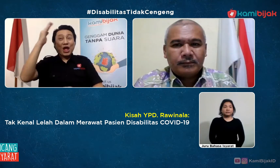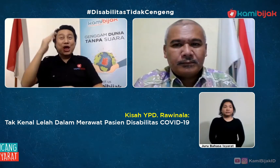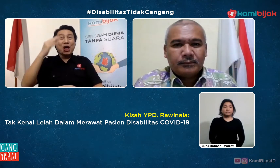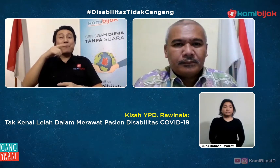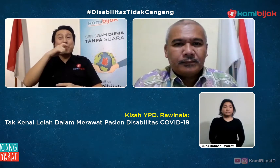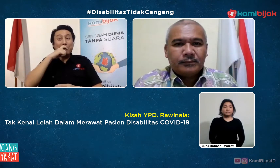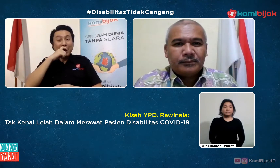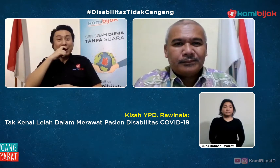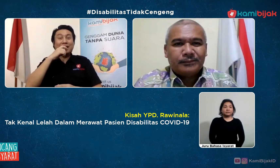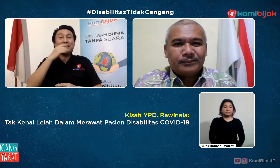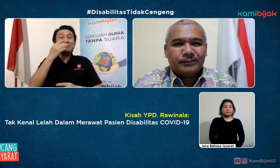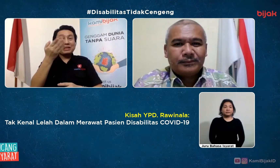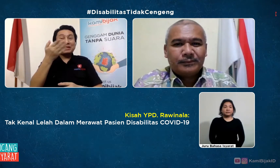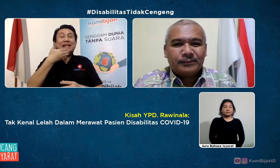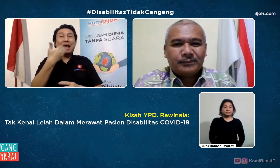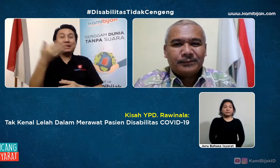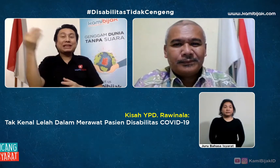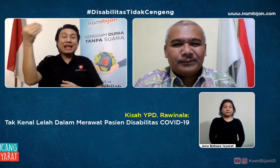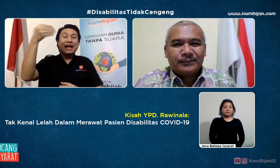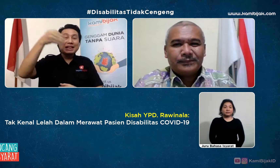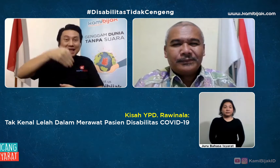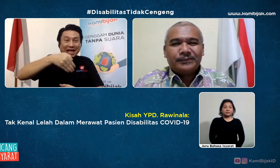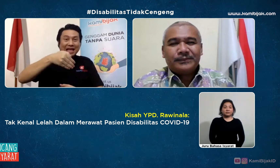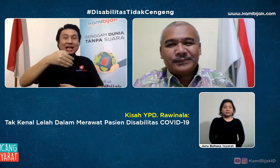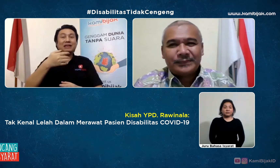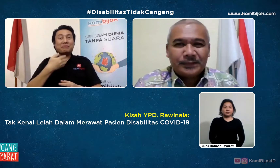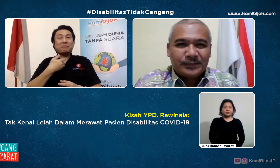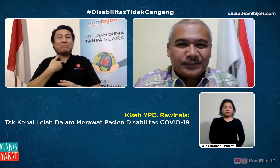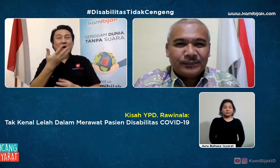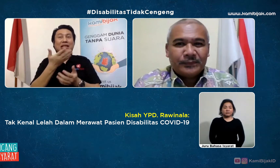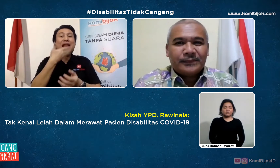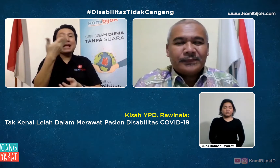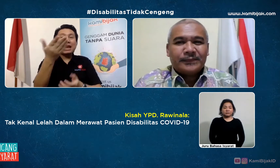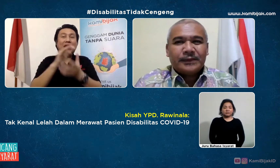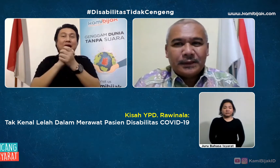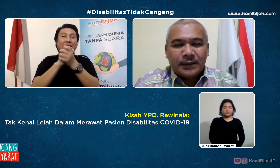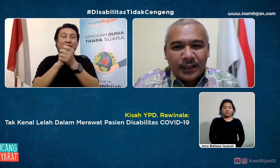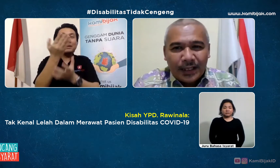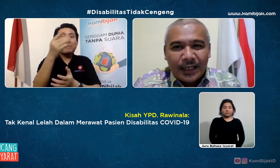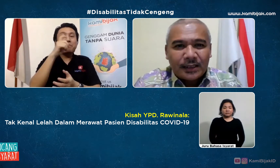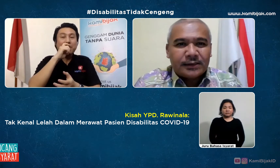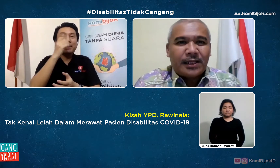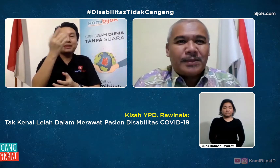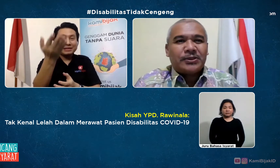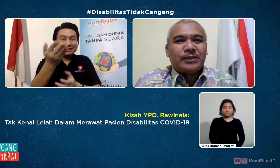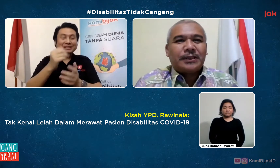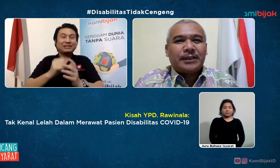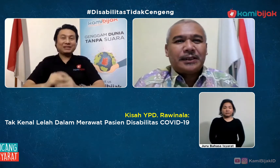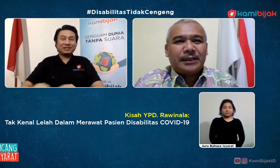Halo Bapak Budi, selamat datang, mau kenalan dengan Bapak Budi.